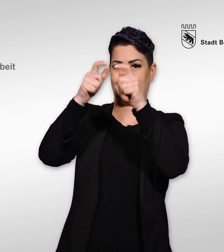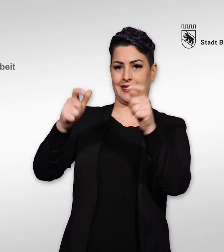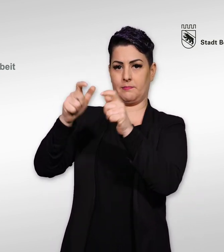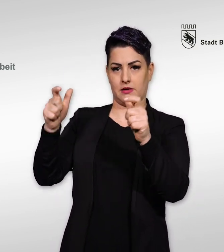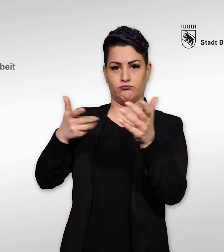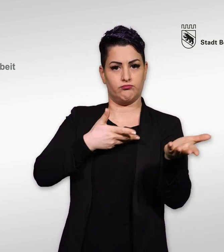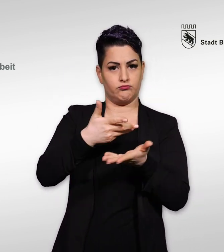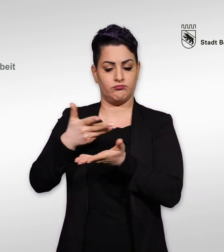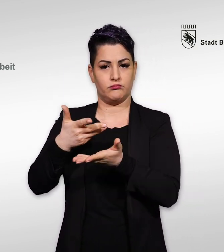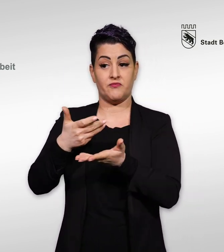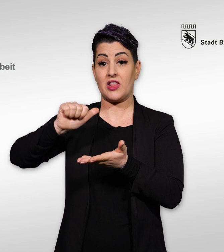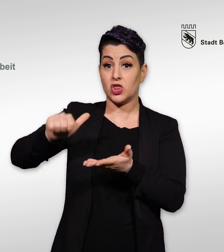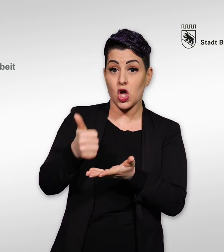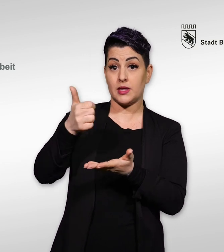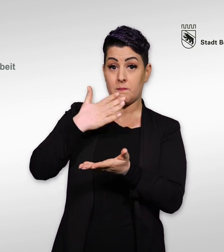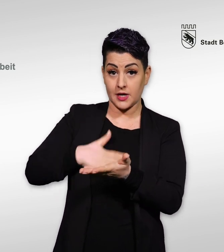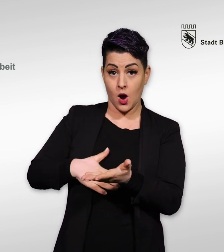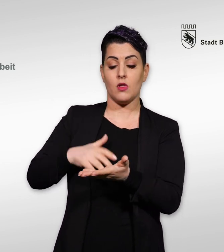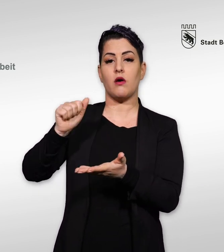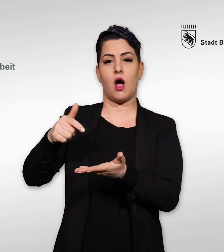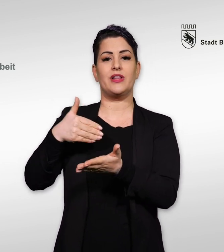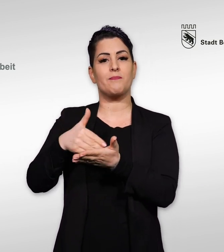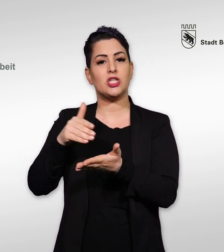falls nötig, an entsprechende Institutionen weiterleiten.